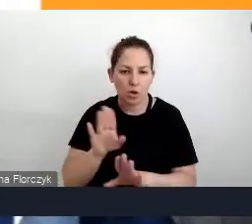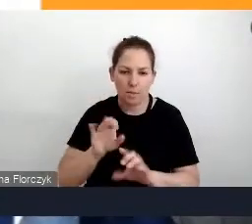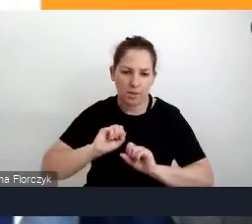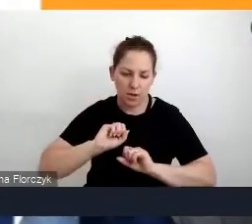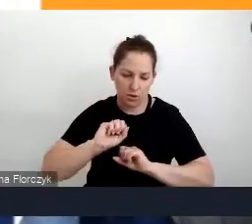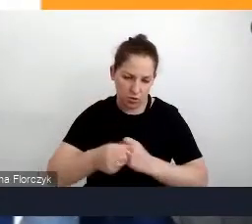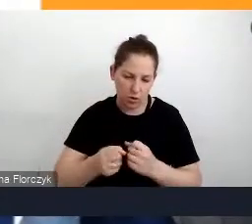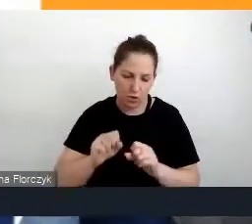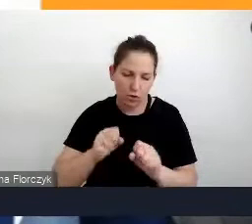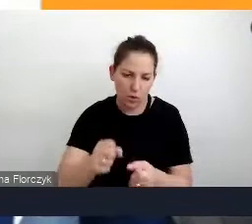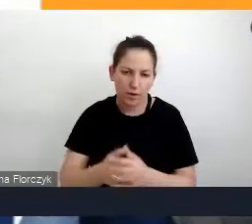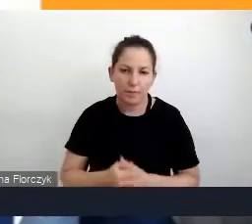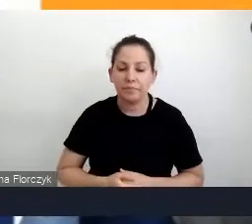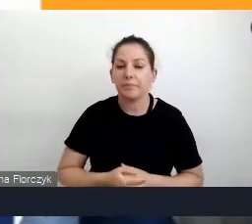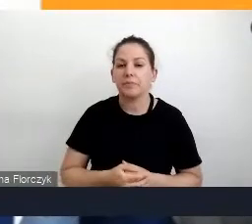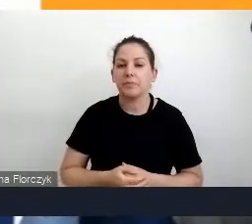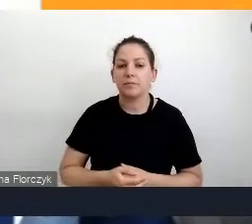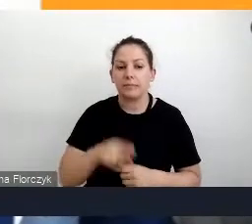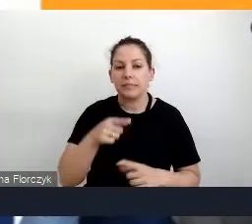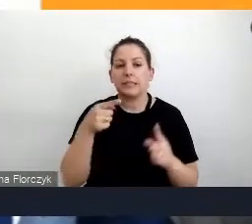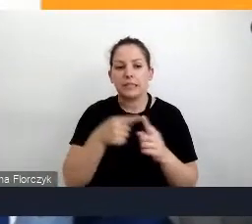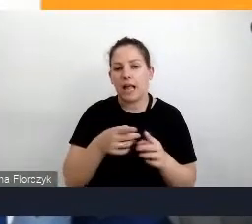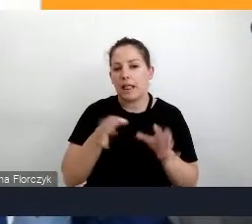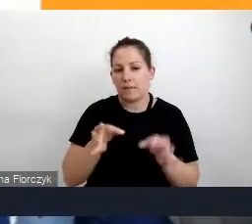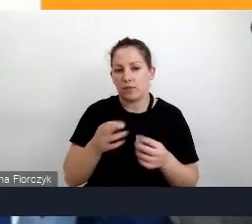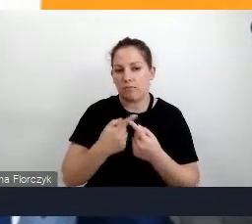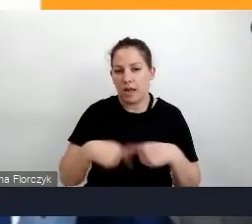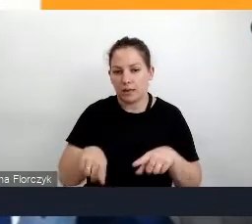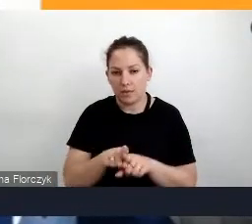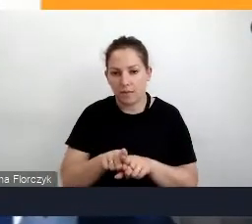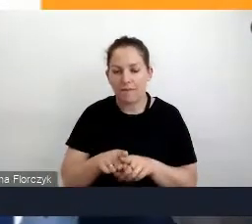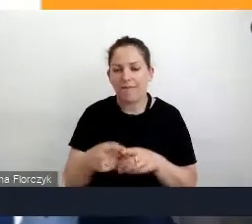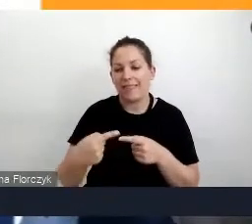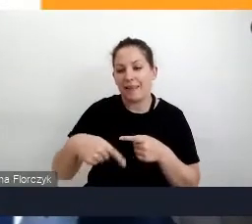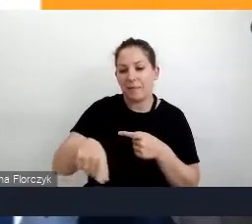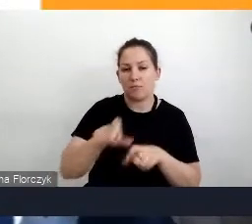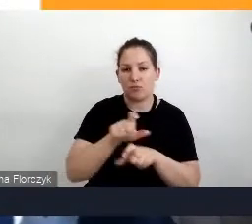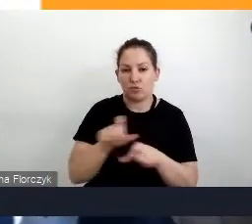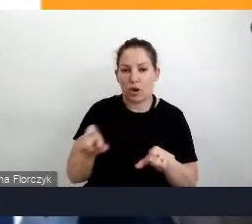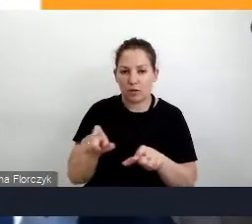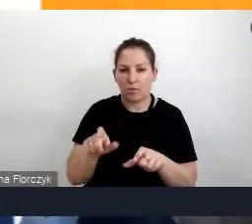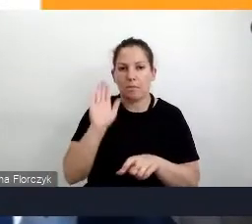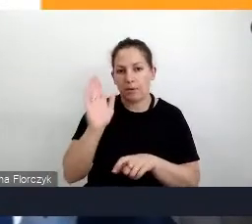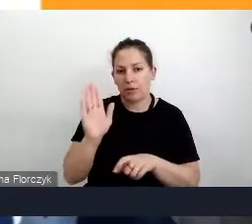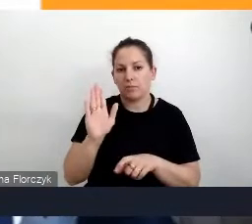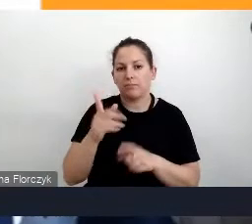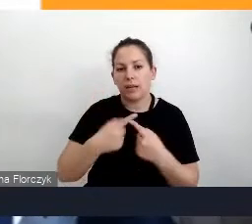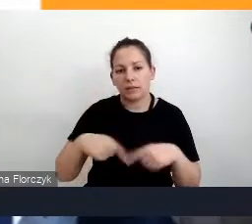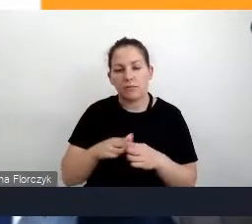Więc ten Cel na bieżąco jest realizowany. W najbliższym czasie będziemy realizować kolejne obiekty.